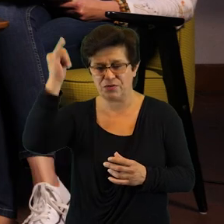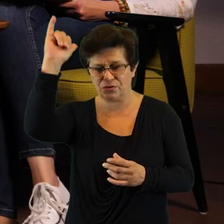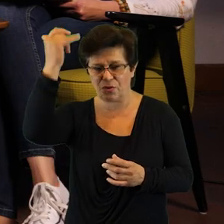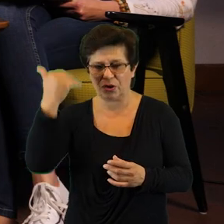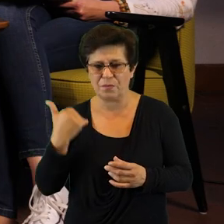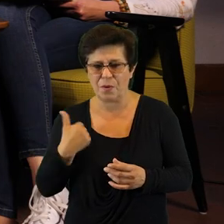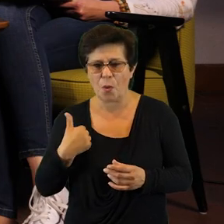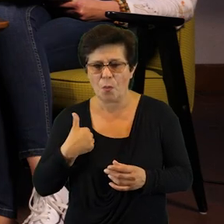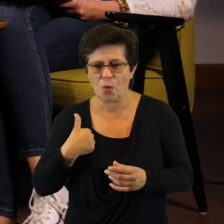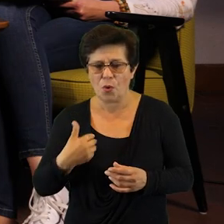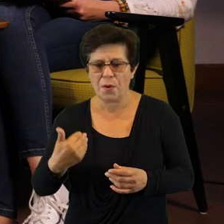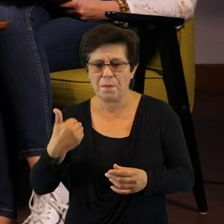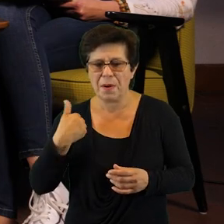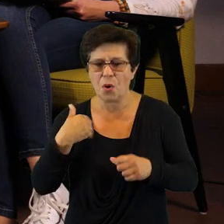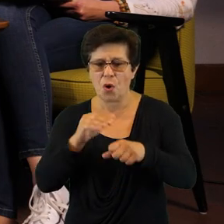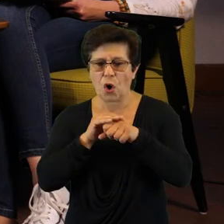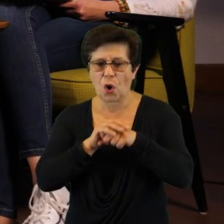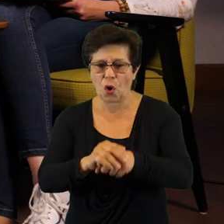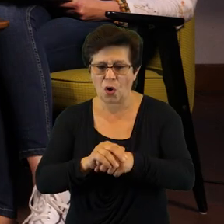"Mój były kolega posłusznego wzrostu".